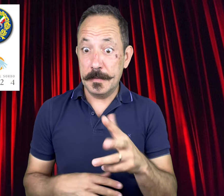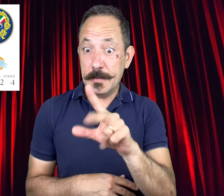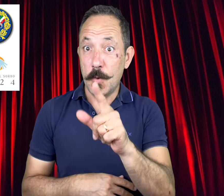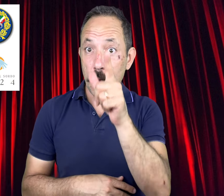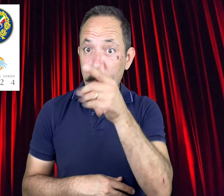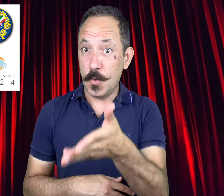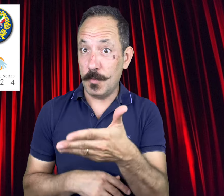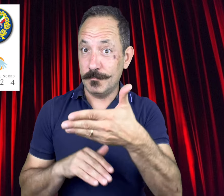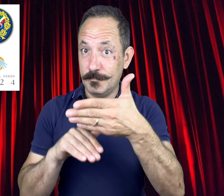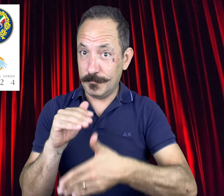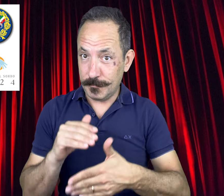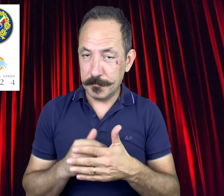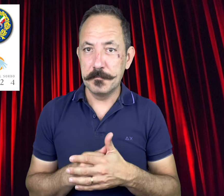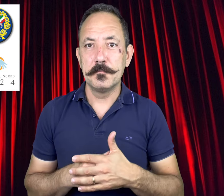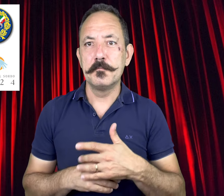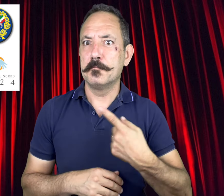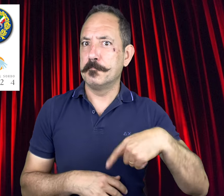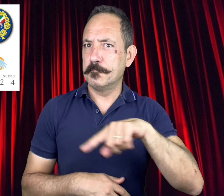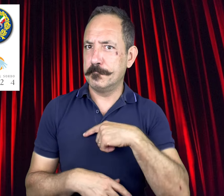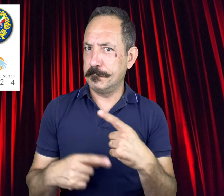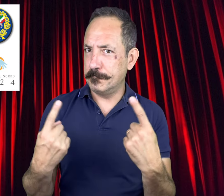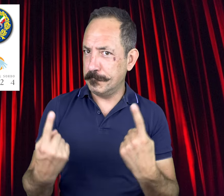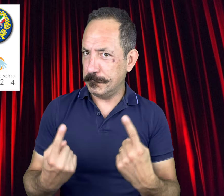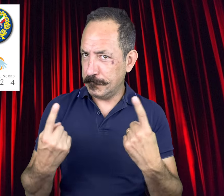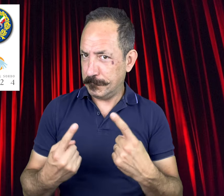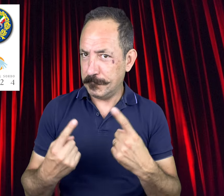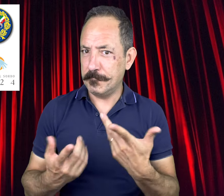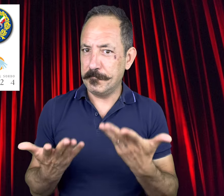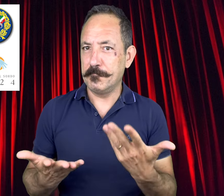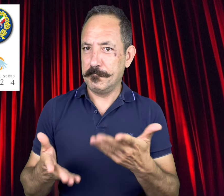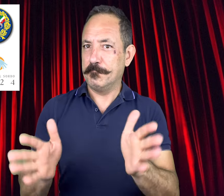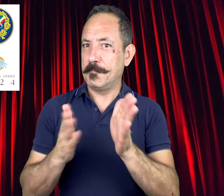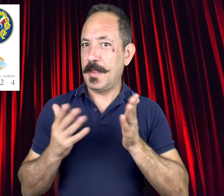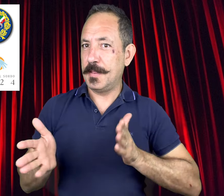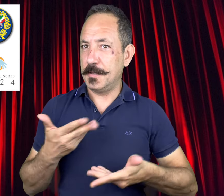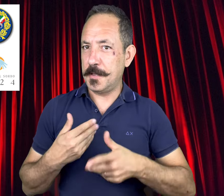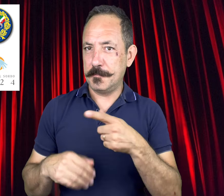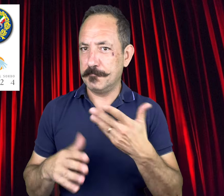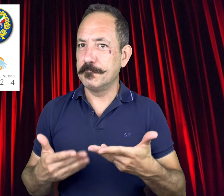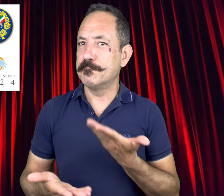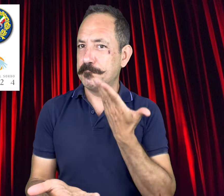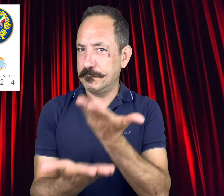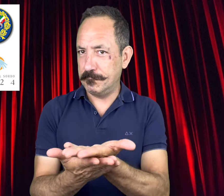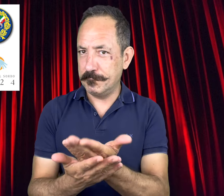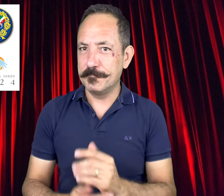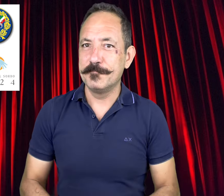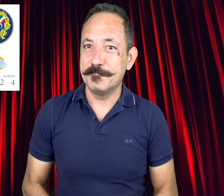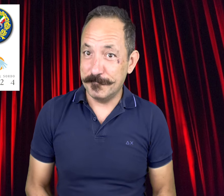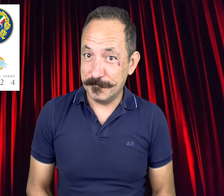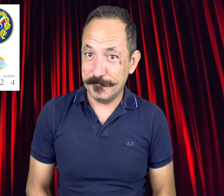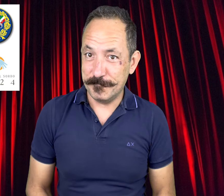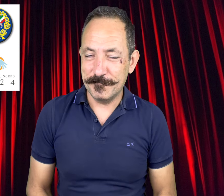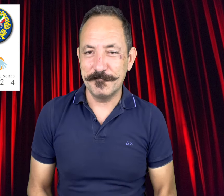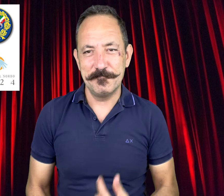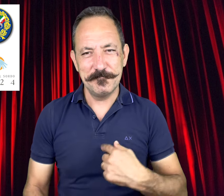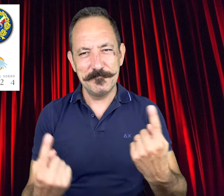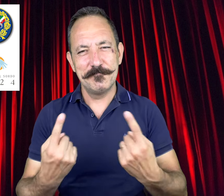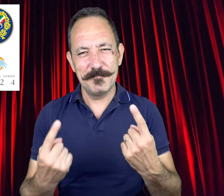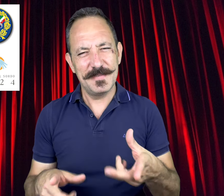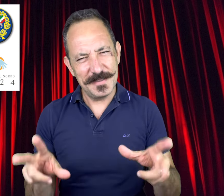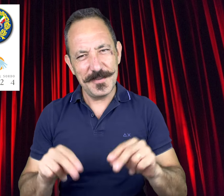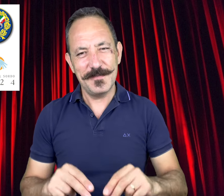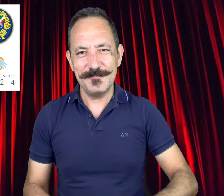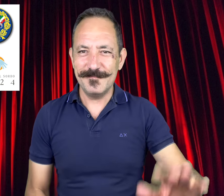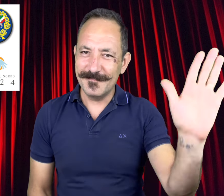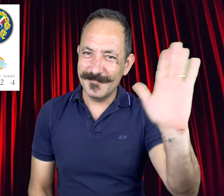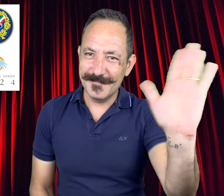Il 31 luglio è tra pochi giorni e scadono le candidature, vi aspettiamo